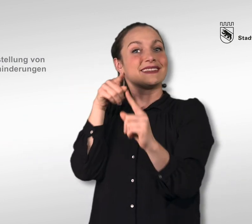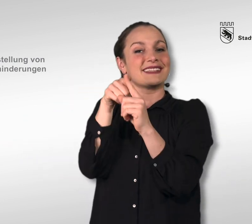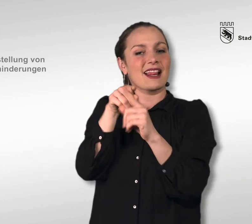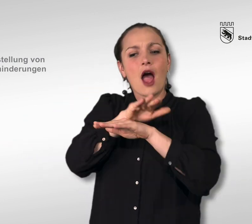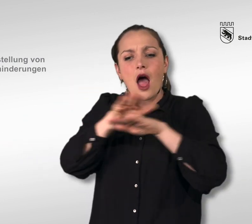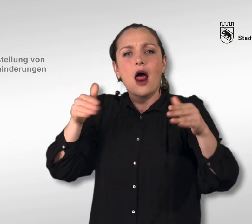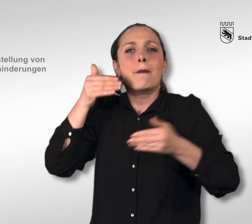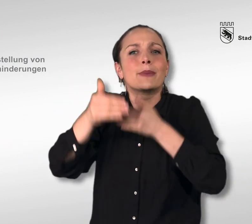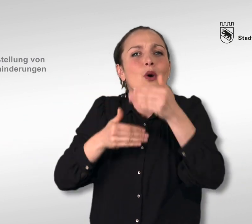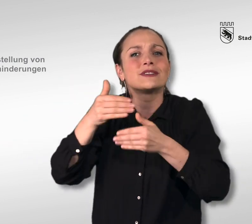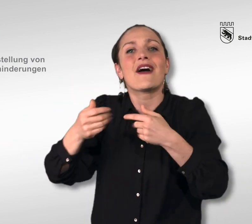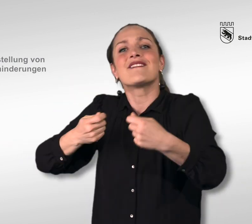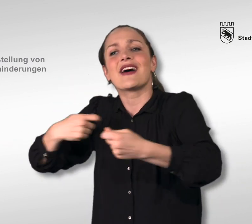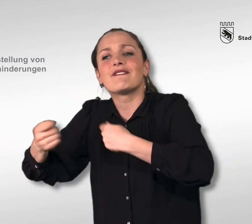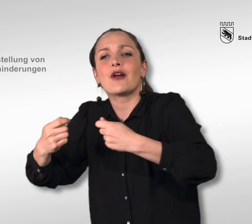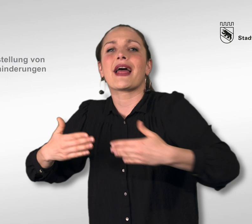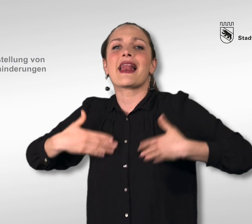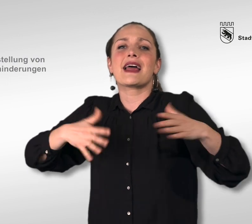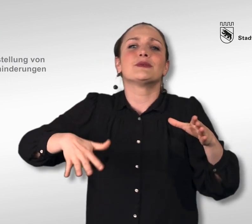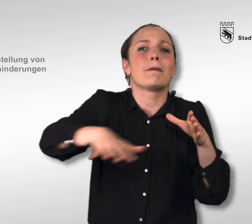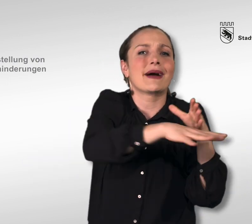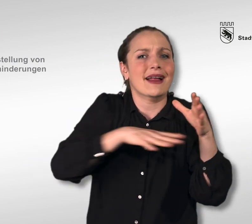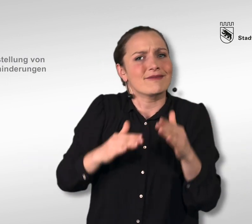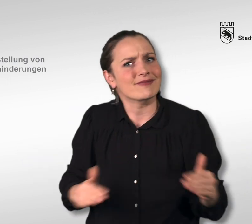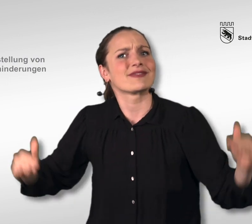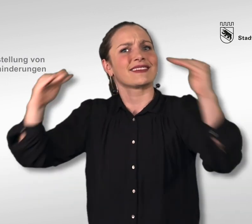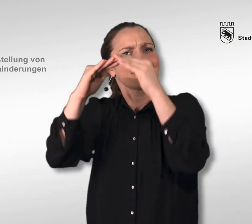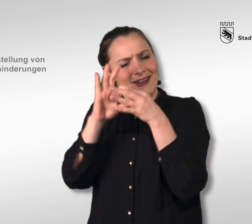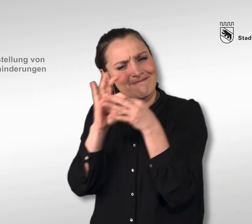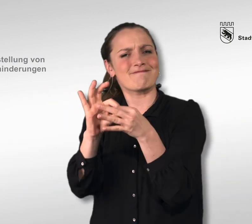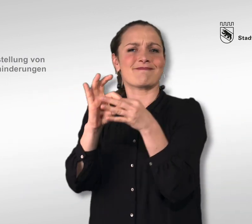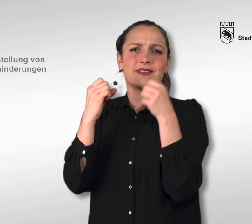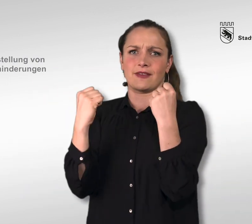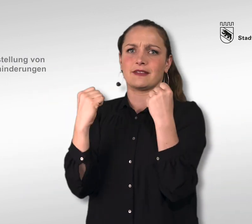Ziel ist es, Gleichstellung in allen Prozessen der Verwaltung und in allen Lebensbereichen zu verankern.